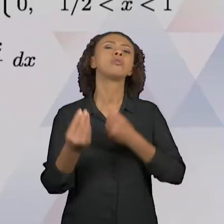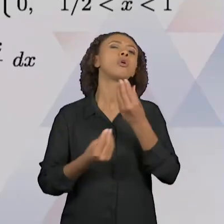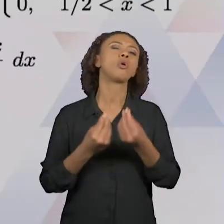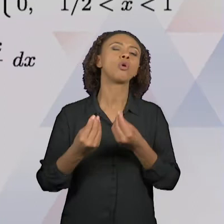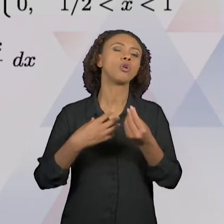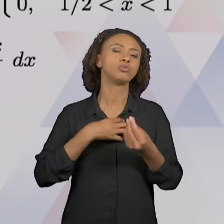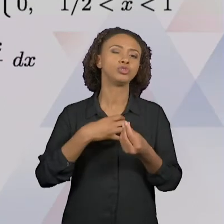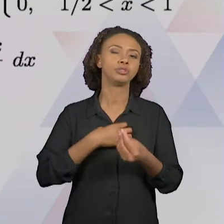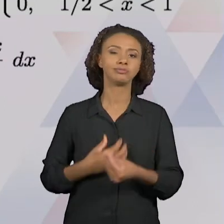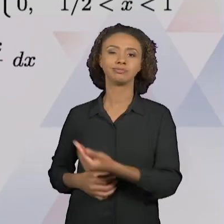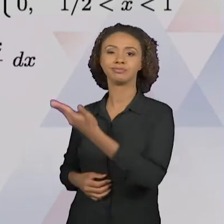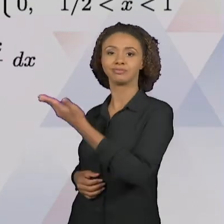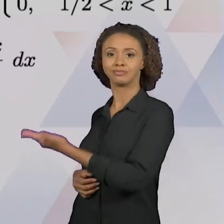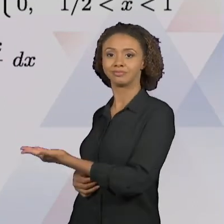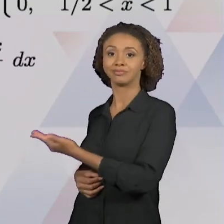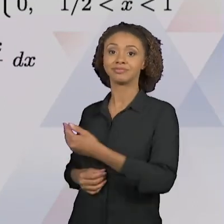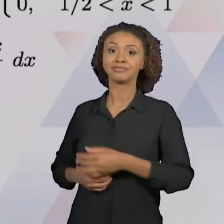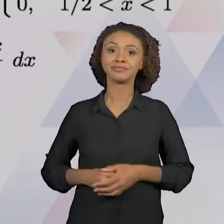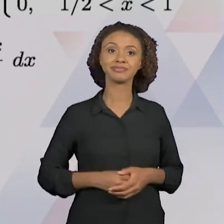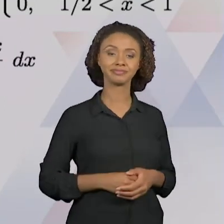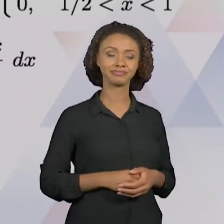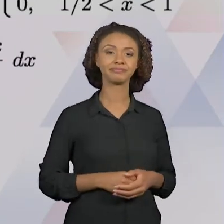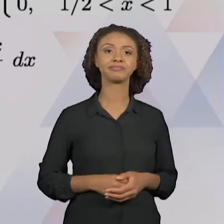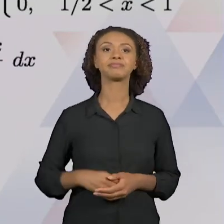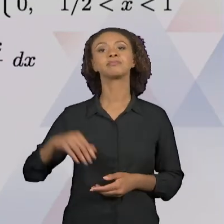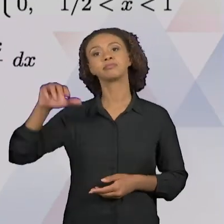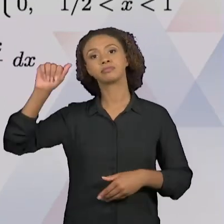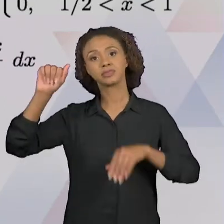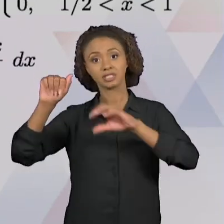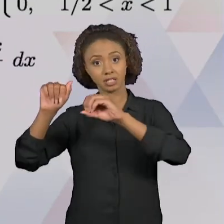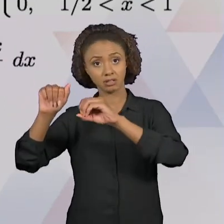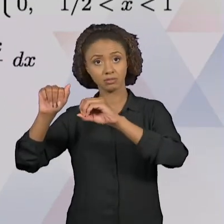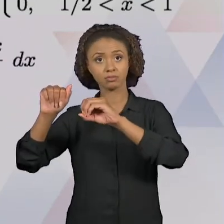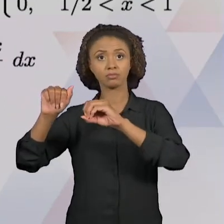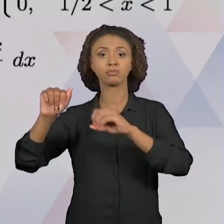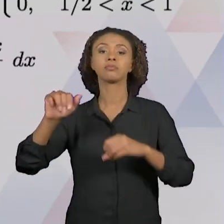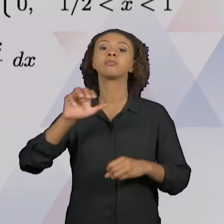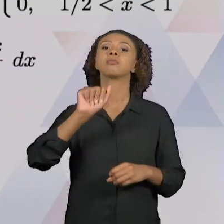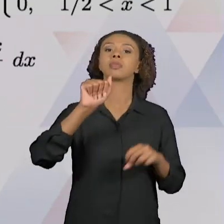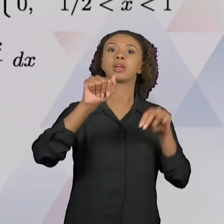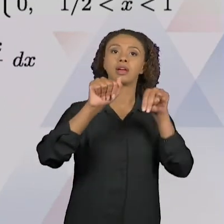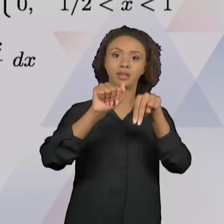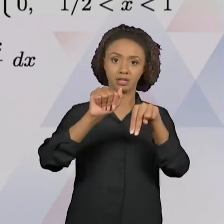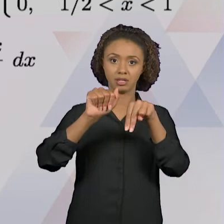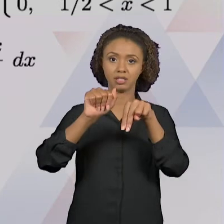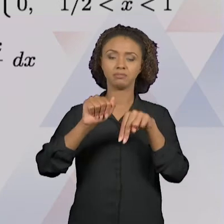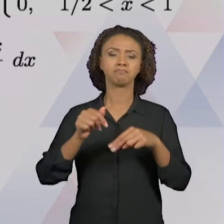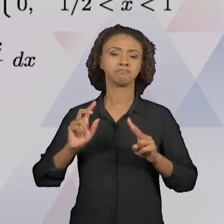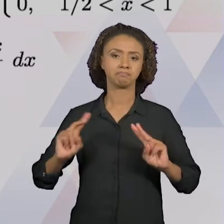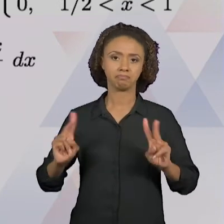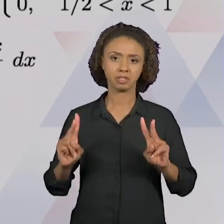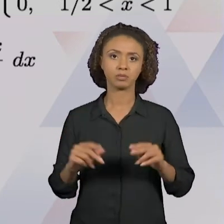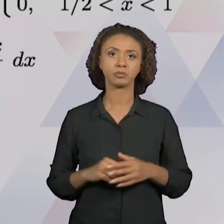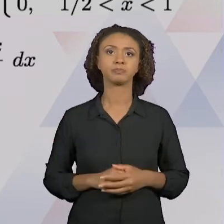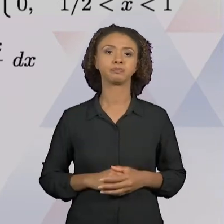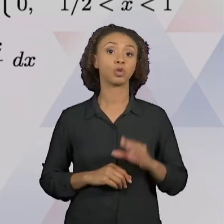VAI TER OS TERMOS "A ZERO", O TERMO "A ZERO" E OS TERMOS "AN" EM COSSENO. NÃO VAMOS TER O TERMOS EM